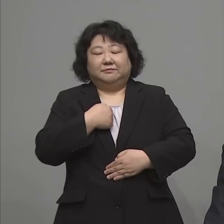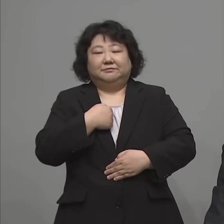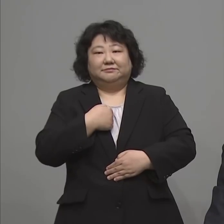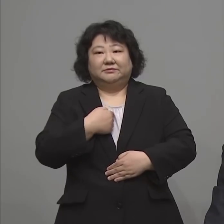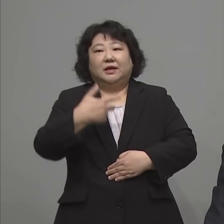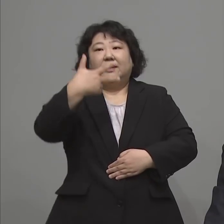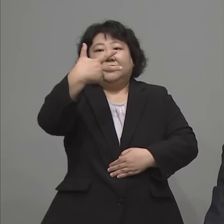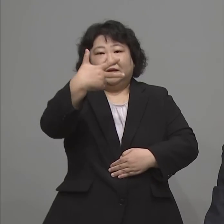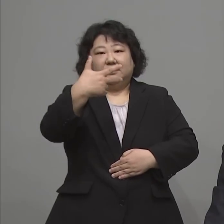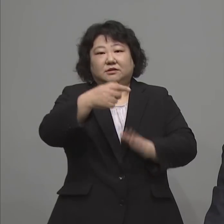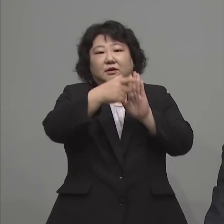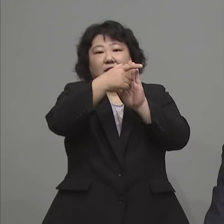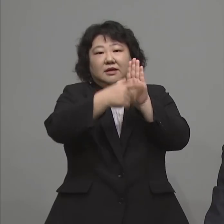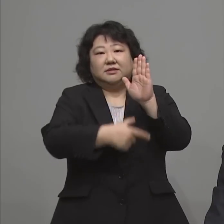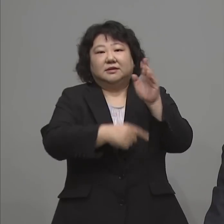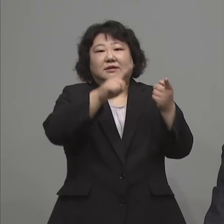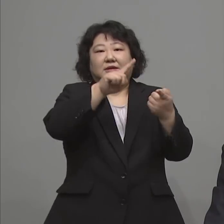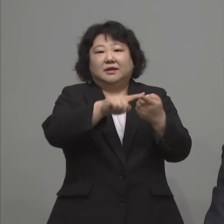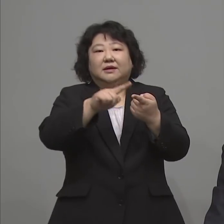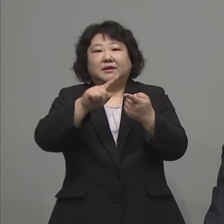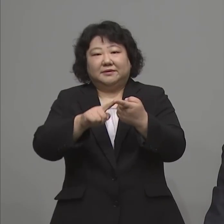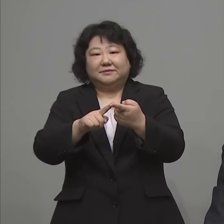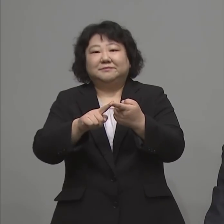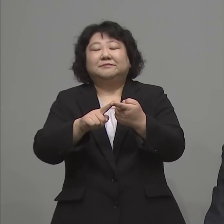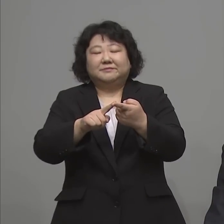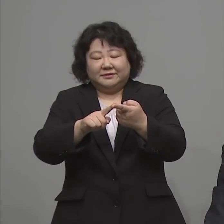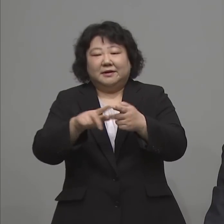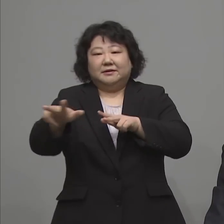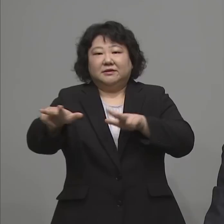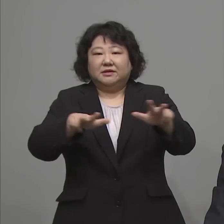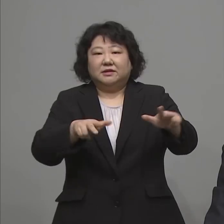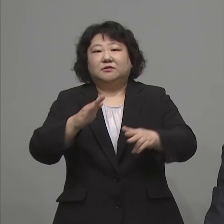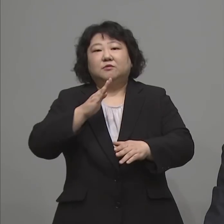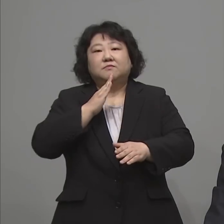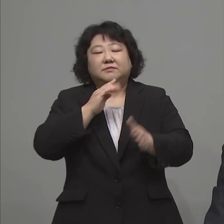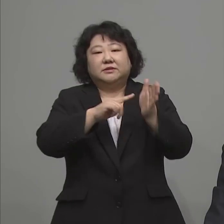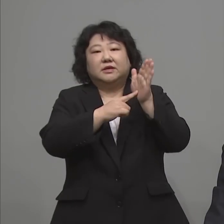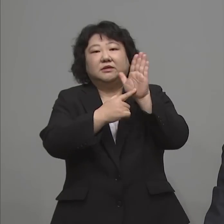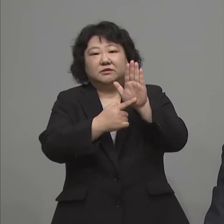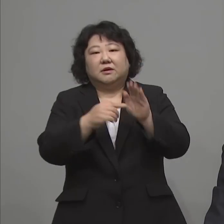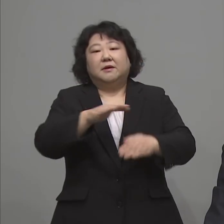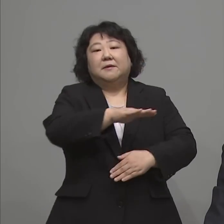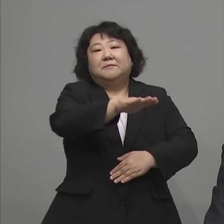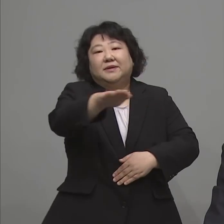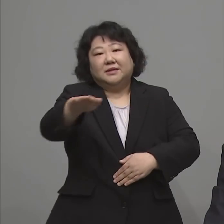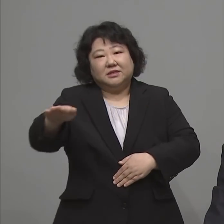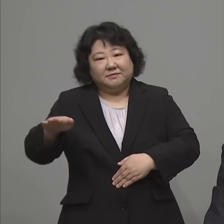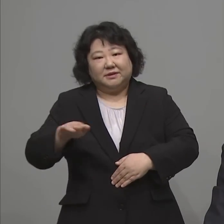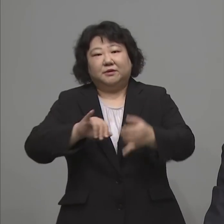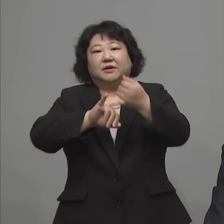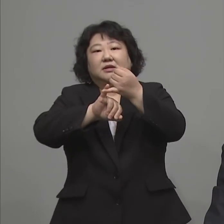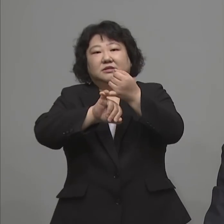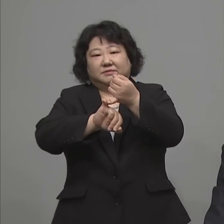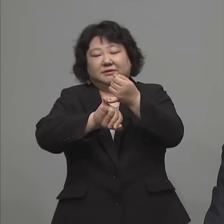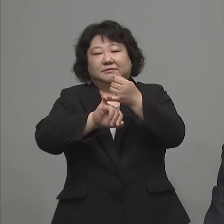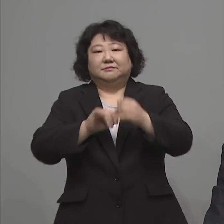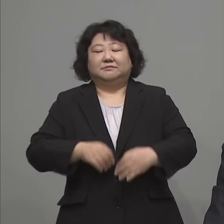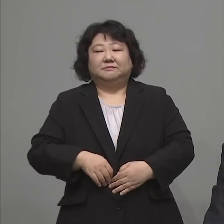7つの柱に沿って 政策を実現することを 県民の皆様に お約束します